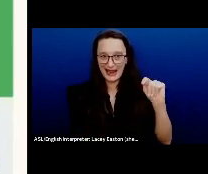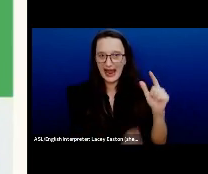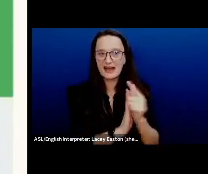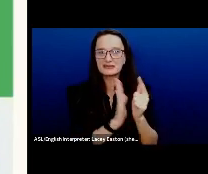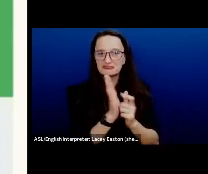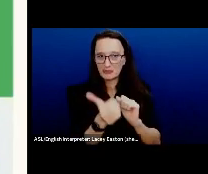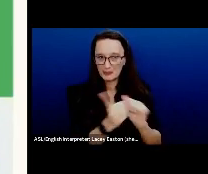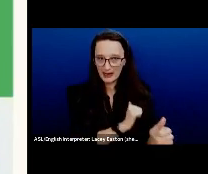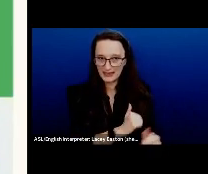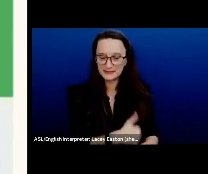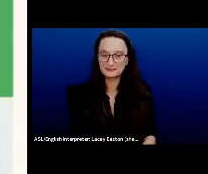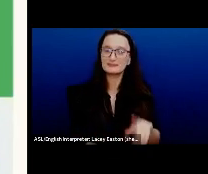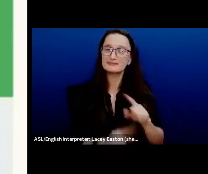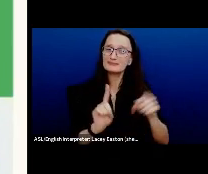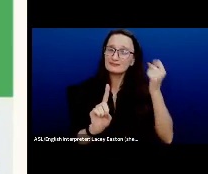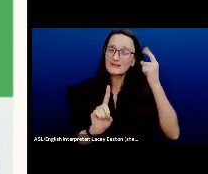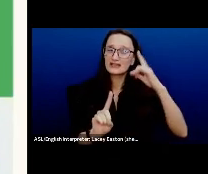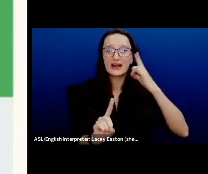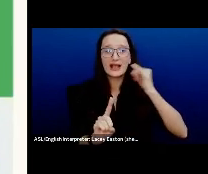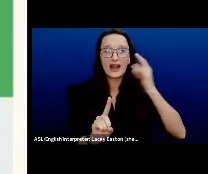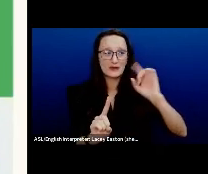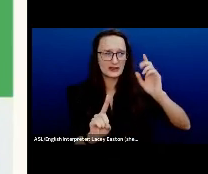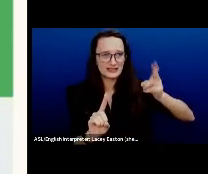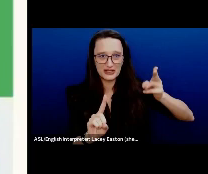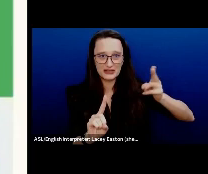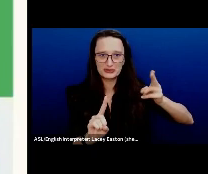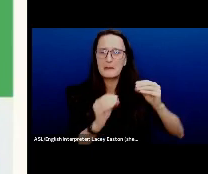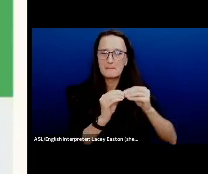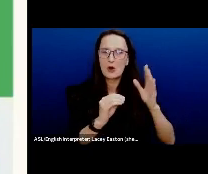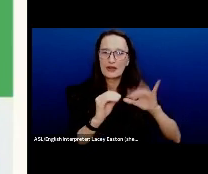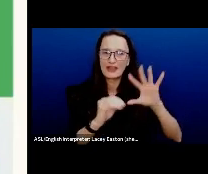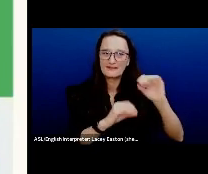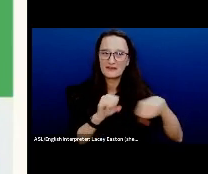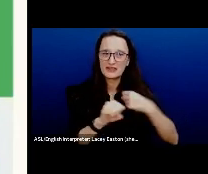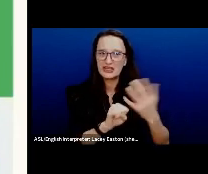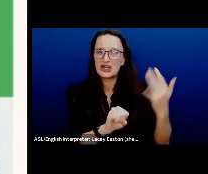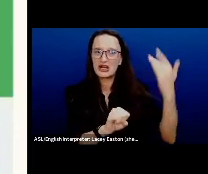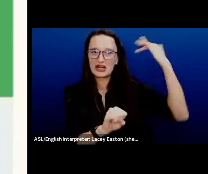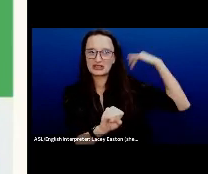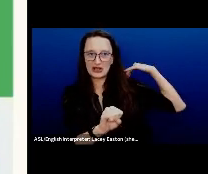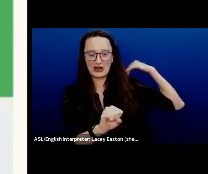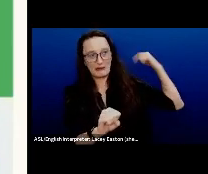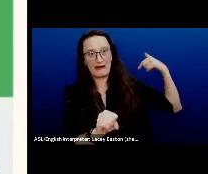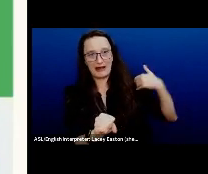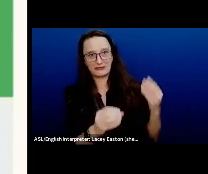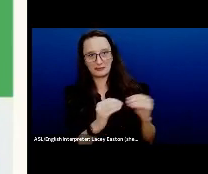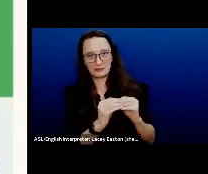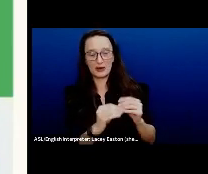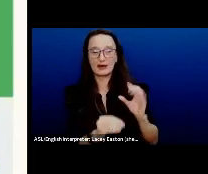que se remonta a mucho más de 50 años um específicamente nuestro estado tenía escuelas estatales para